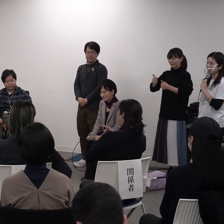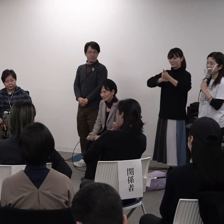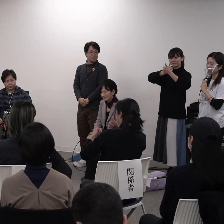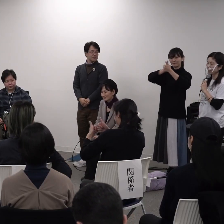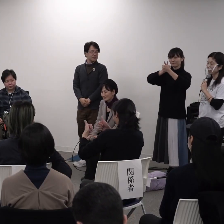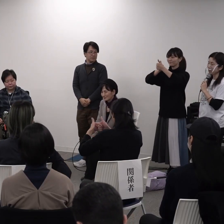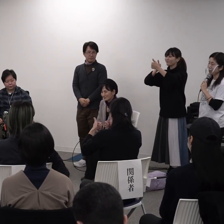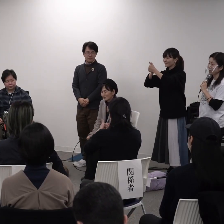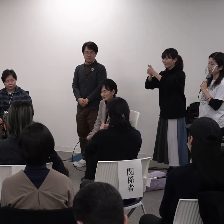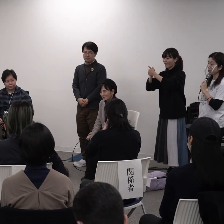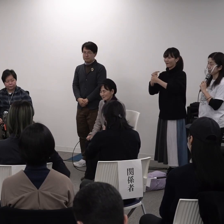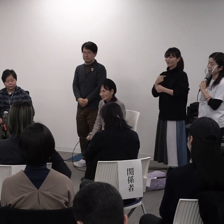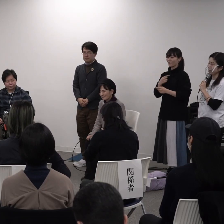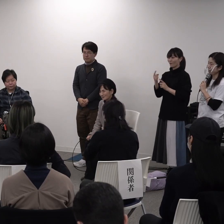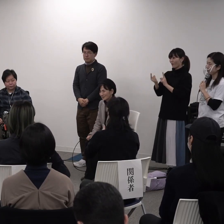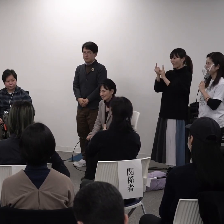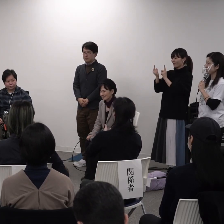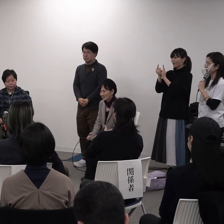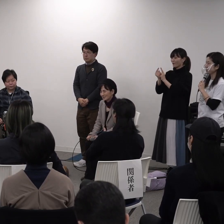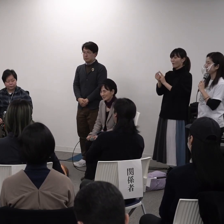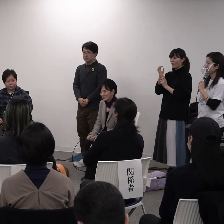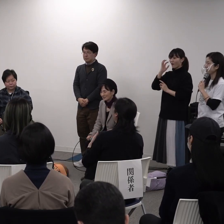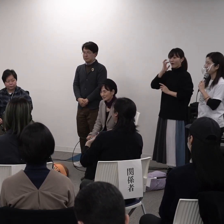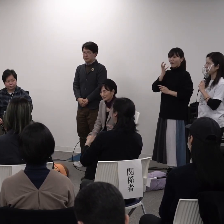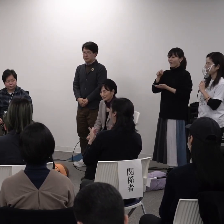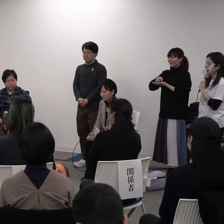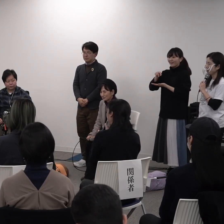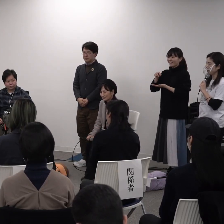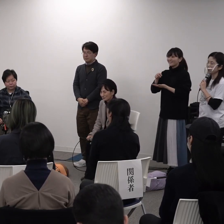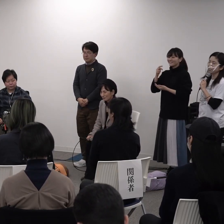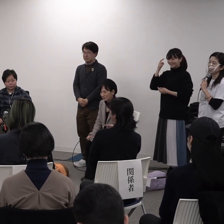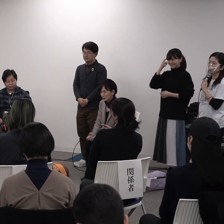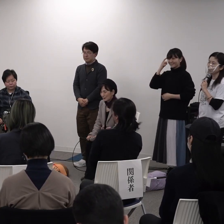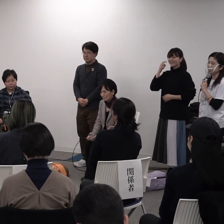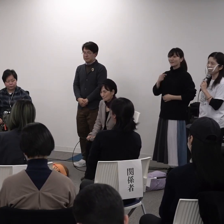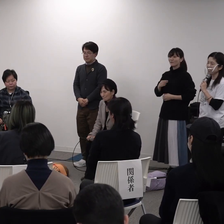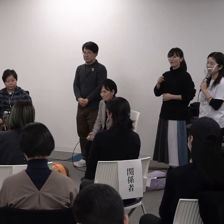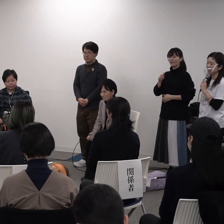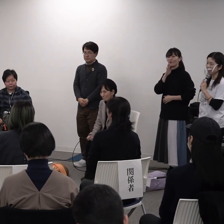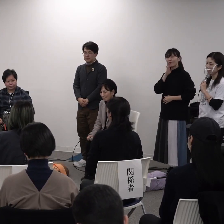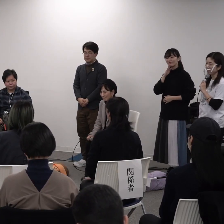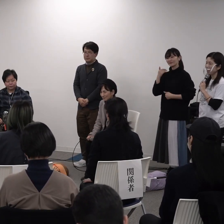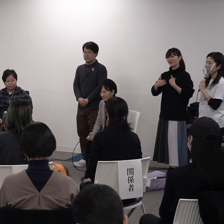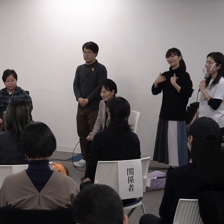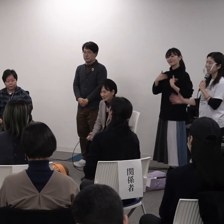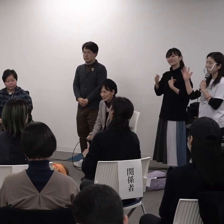私も会うたびにびっくりするんですけれども本当に楽しんでいらっしゃる